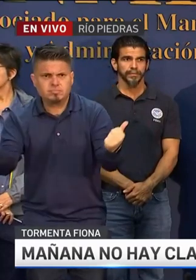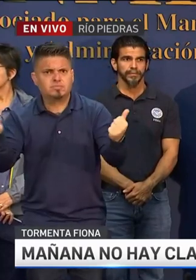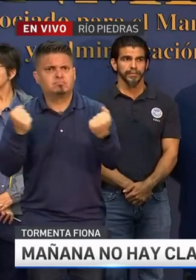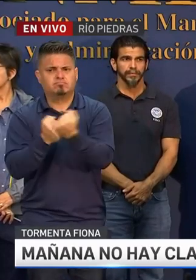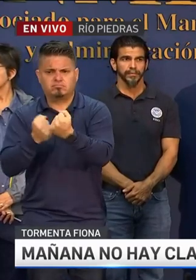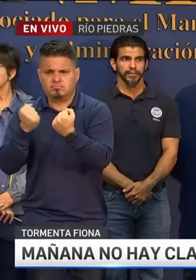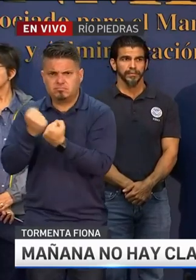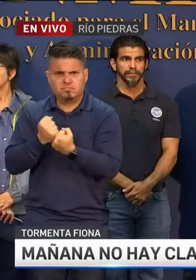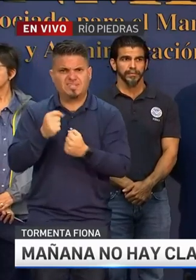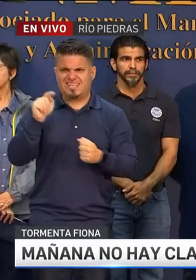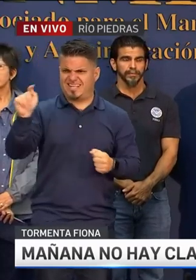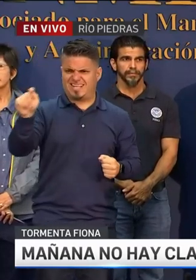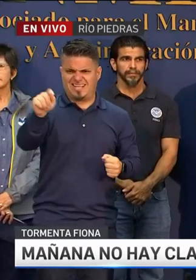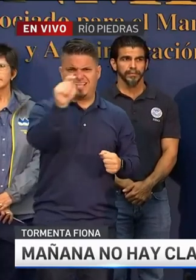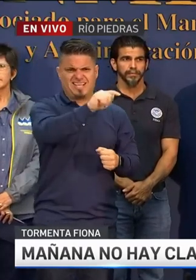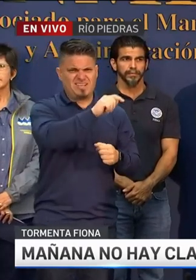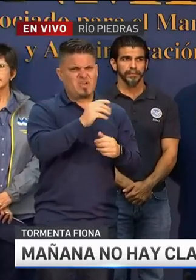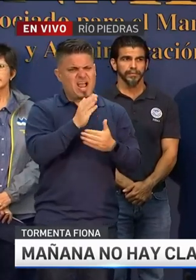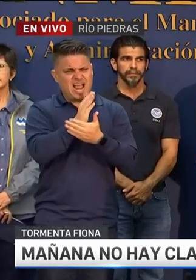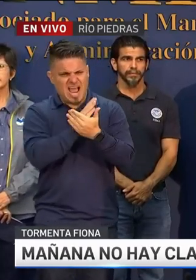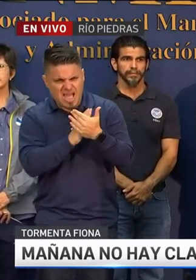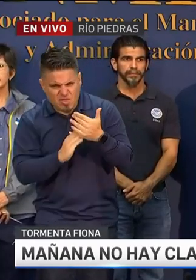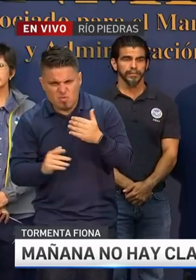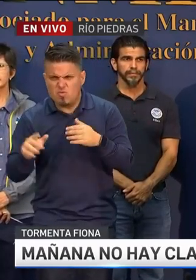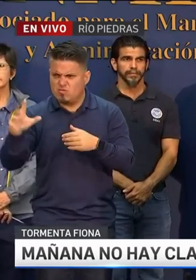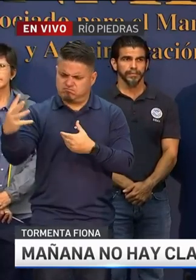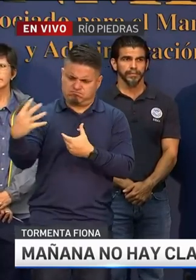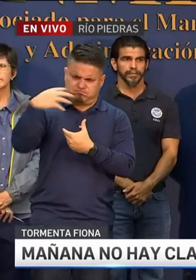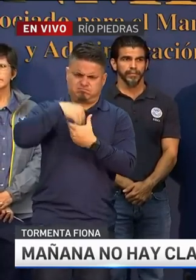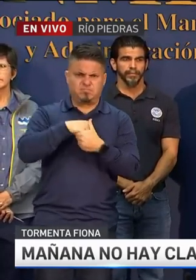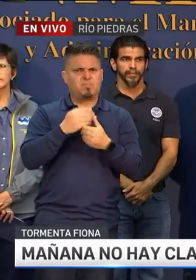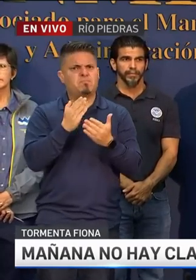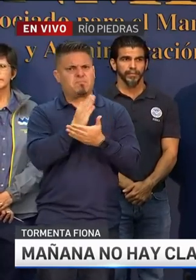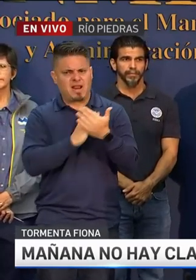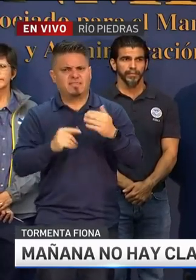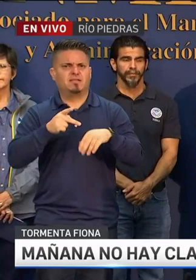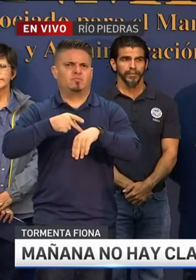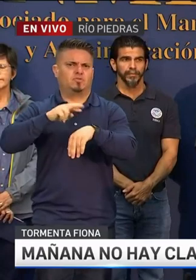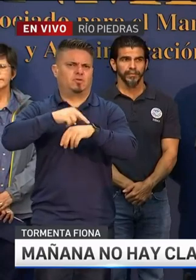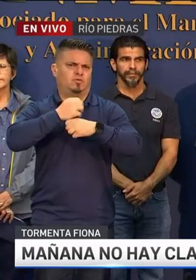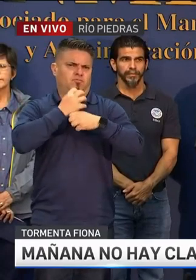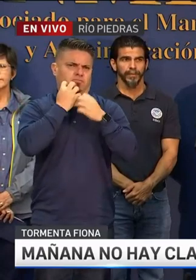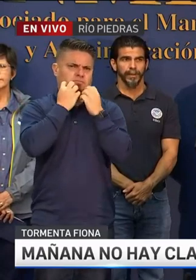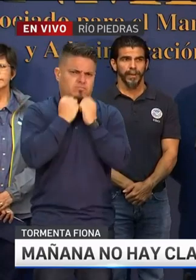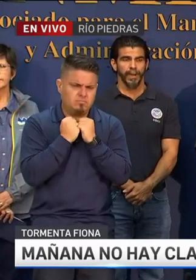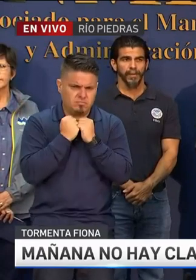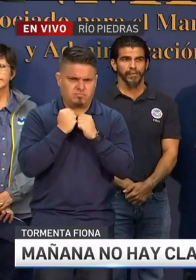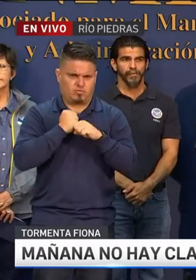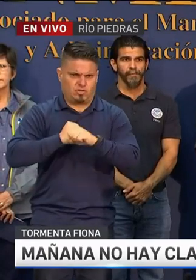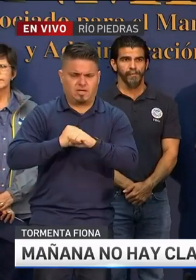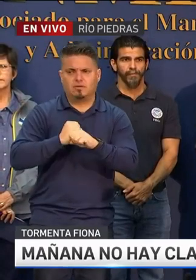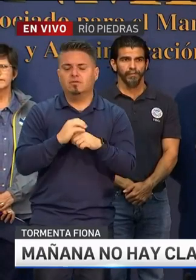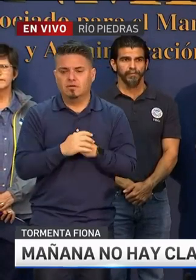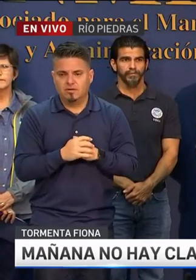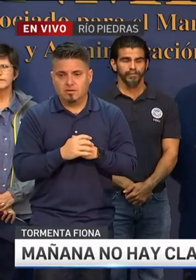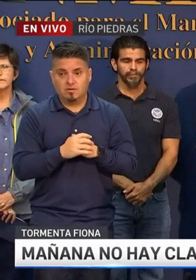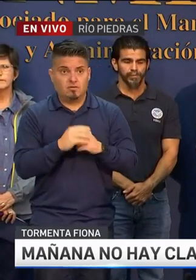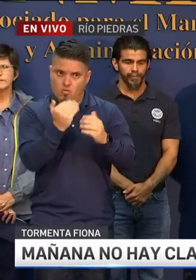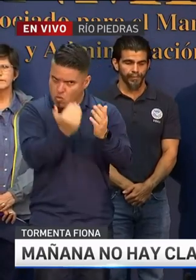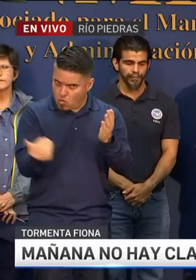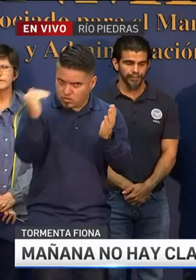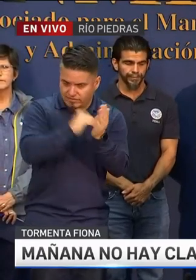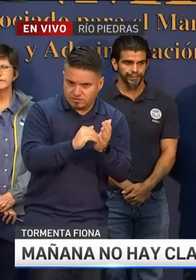GENTE.